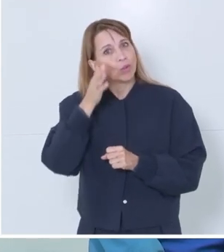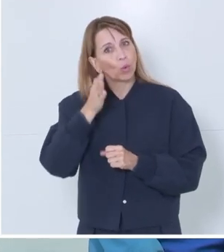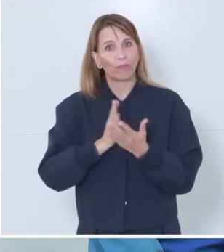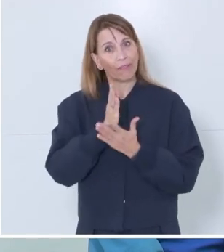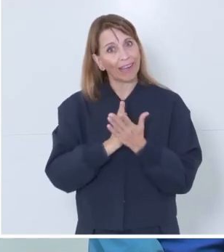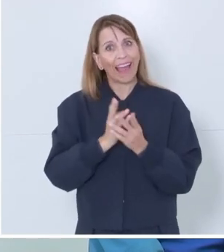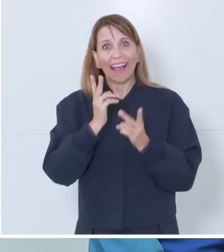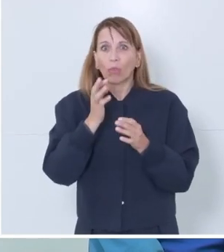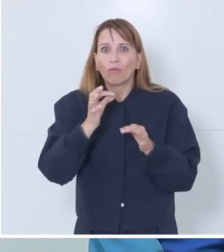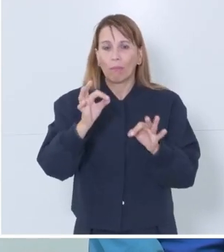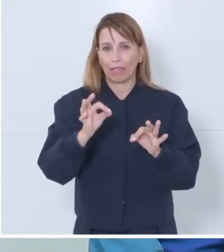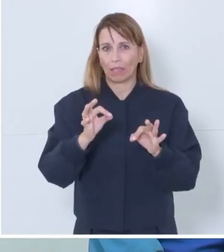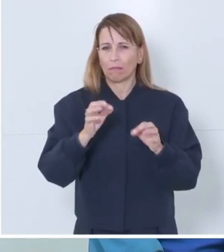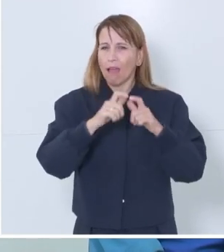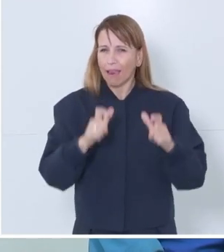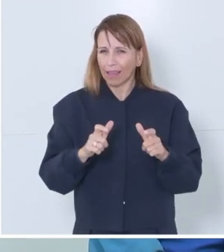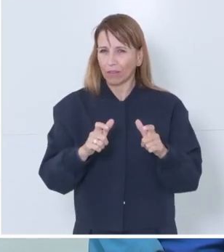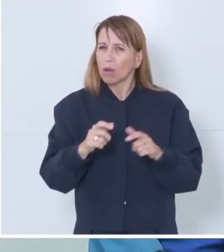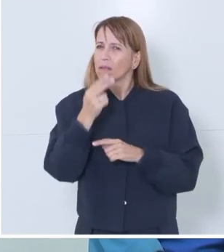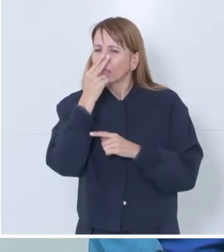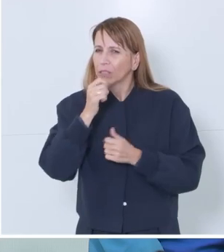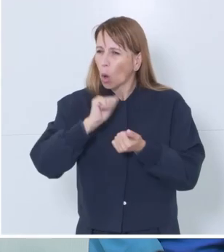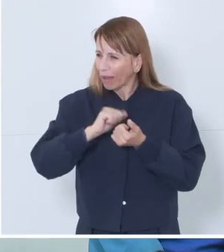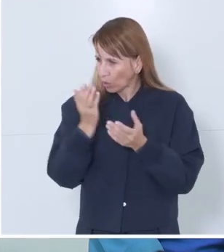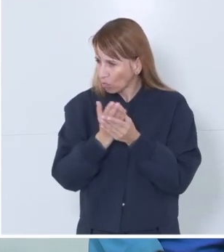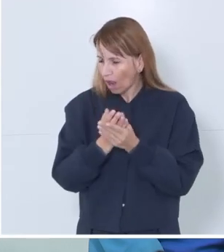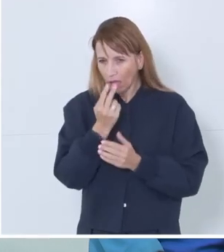Bei den Einrichtungen, das lesen Sie auch aus der Presseunterlage heraus, hat sich auch ein bisschen